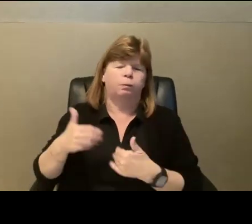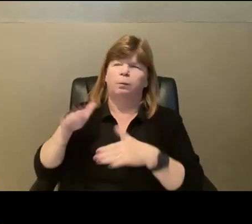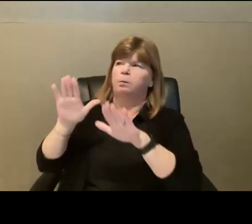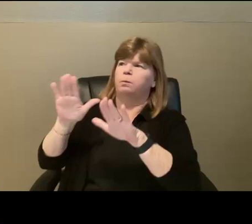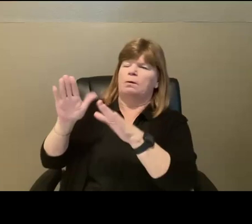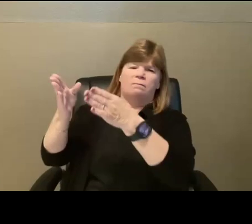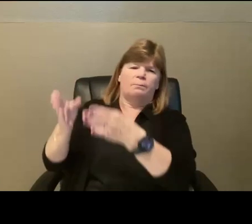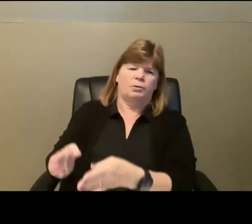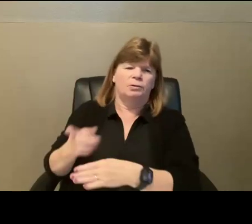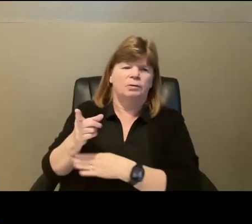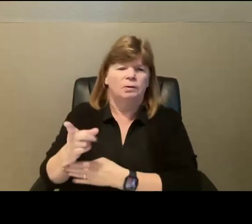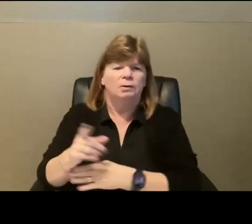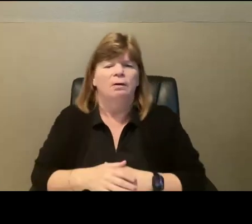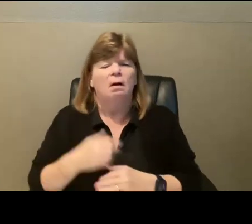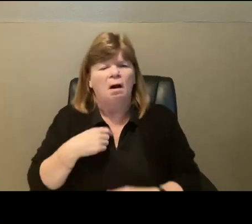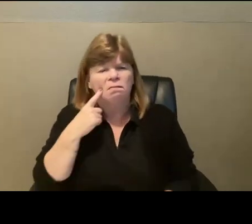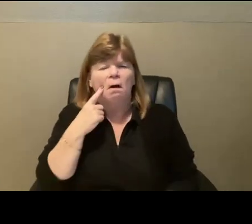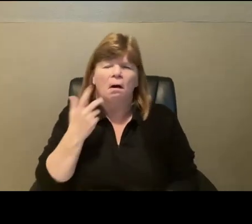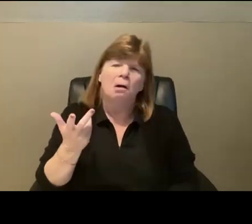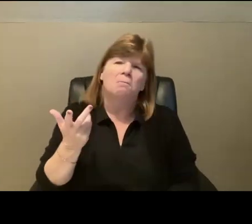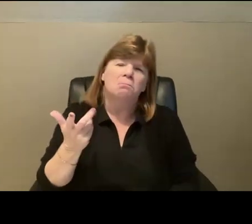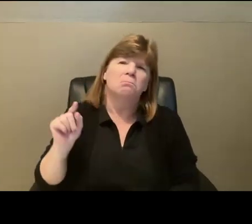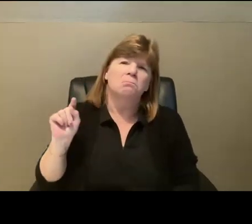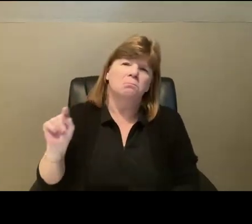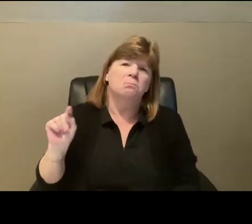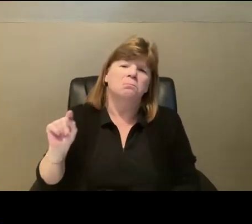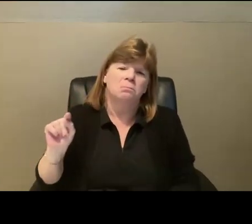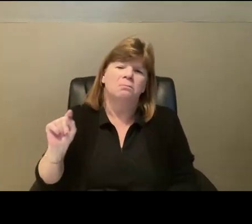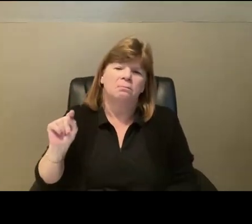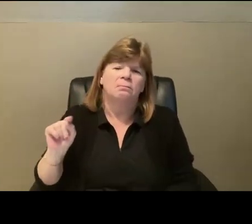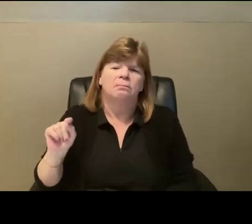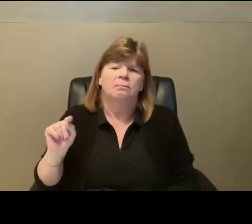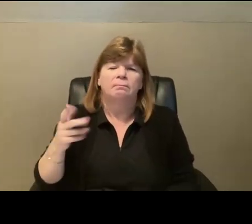De todos modos, pensé que sería una especie de estándar para la gente.